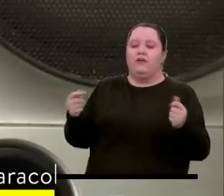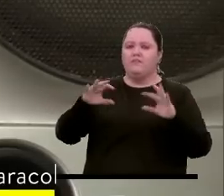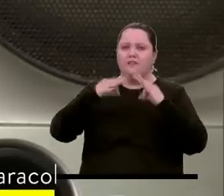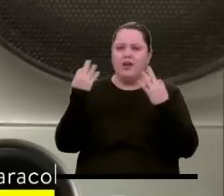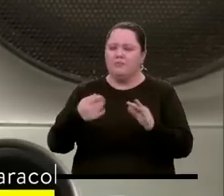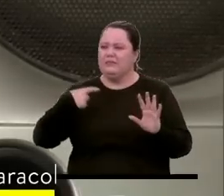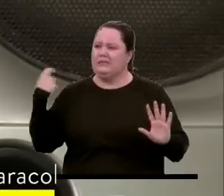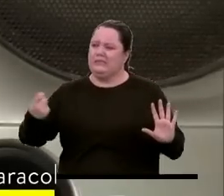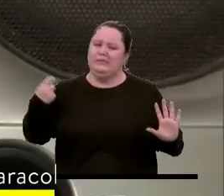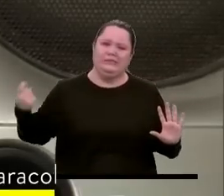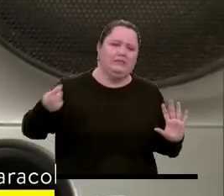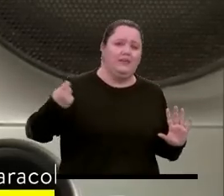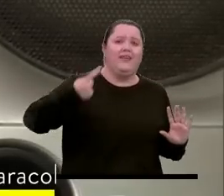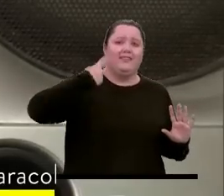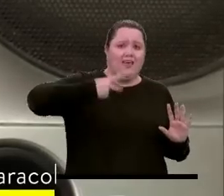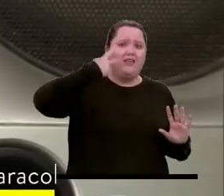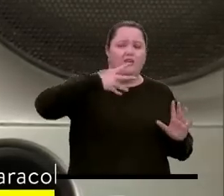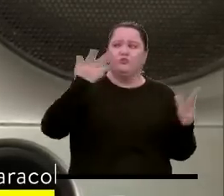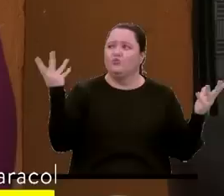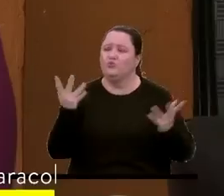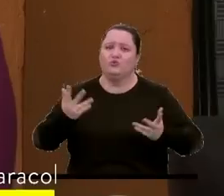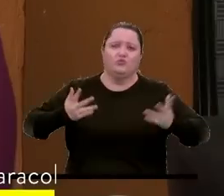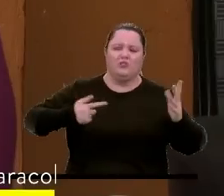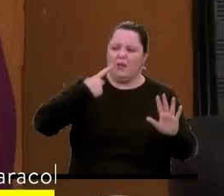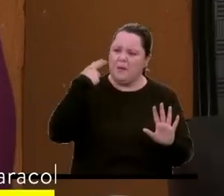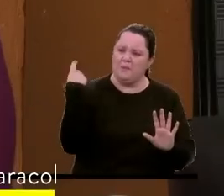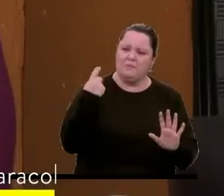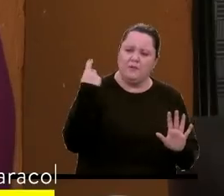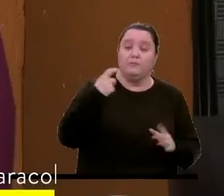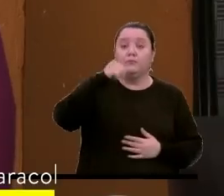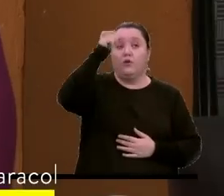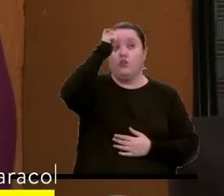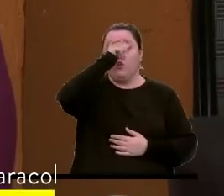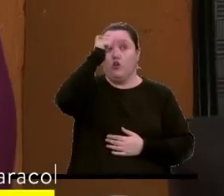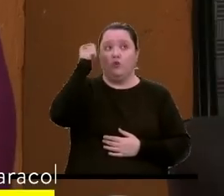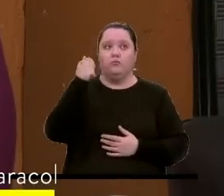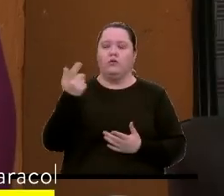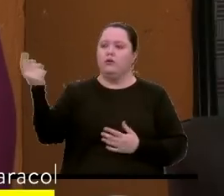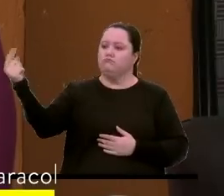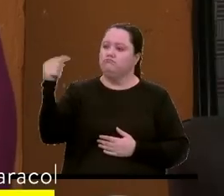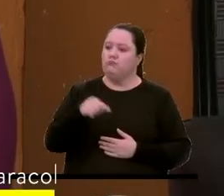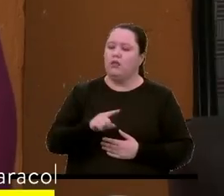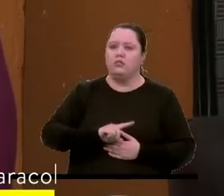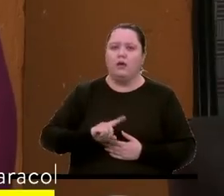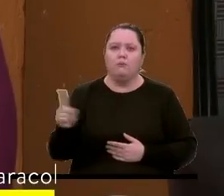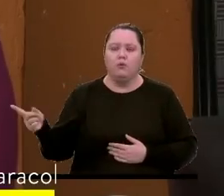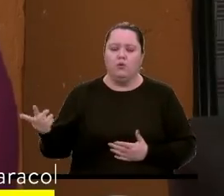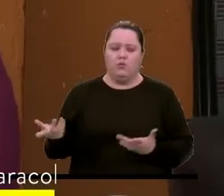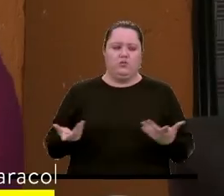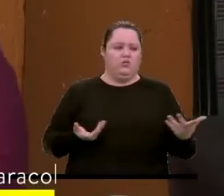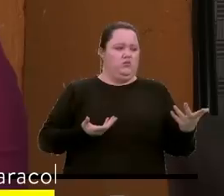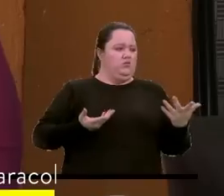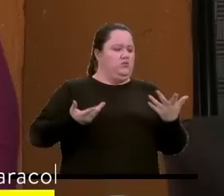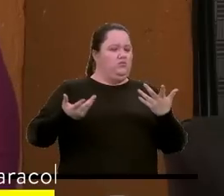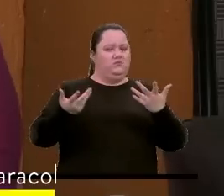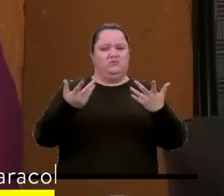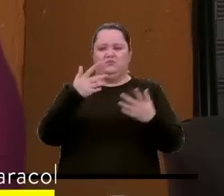))) John Fredy tanga diferente 24 años de edad desapareció el 19 de marzo en el sur de Bogotá, su familia durante varios días